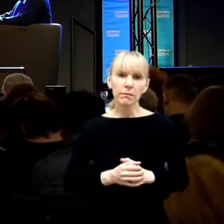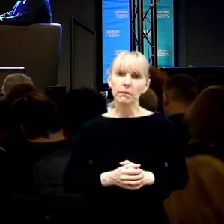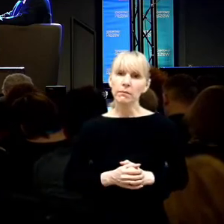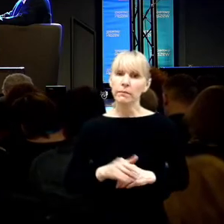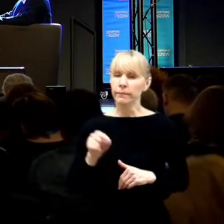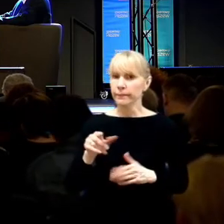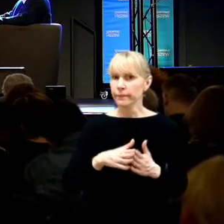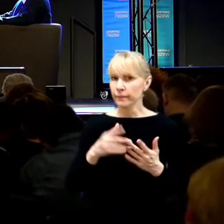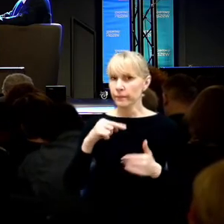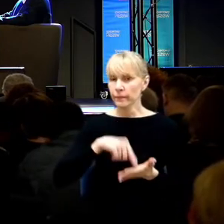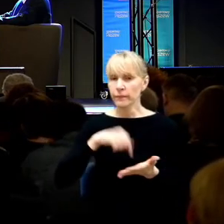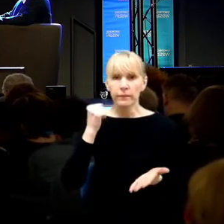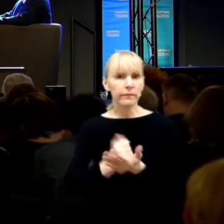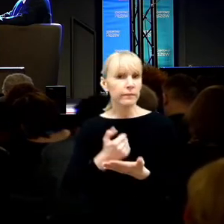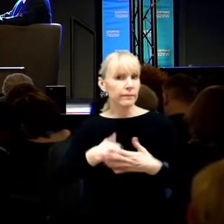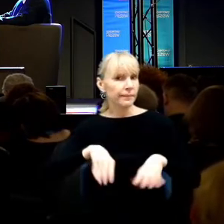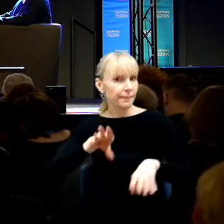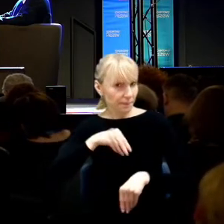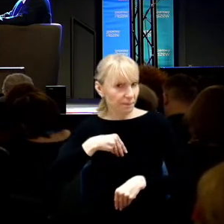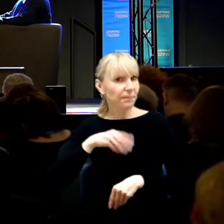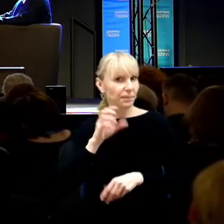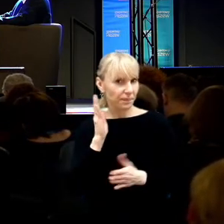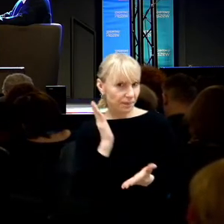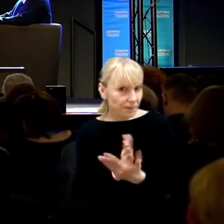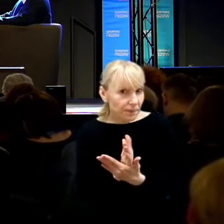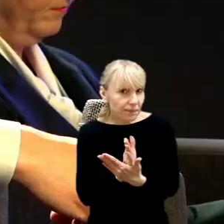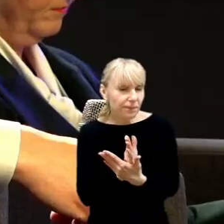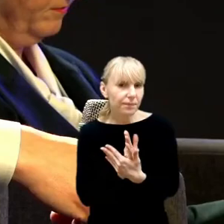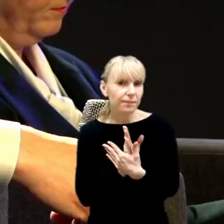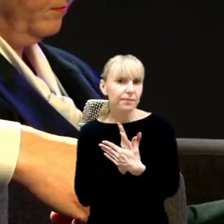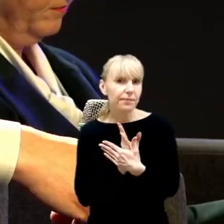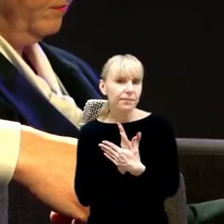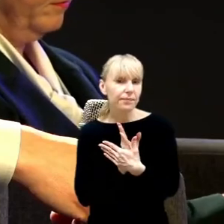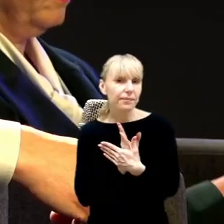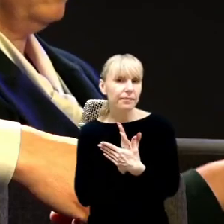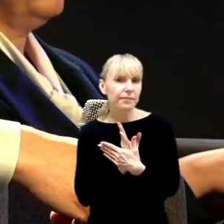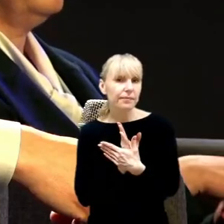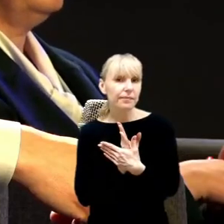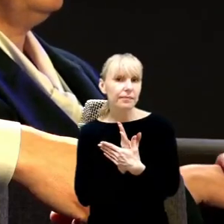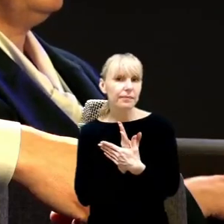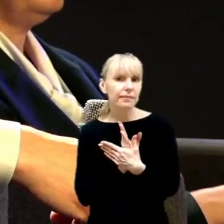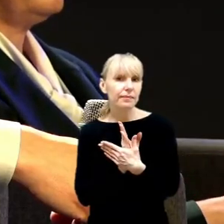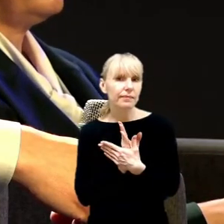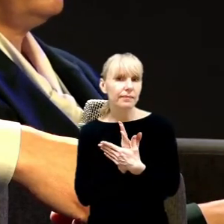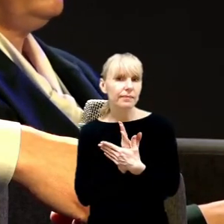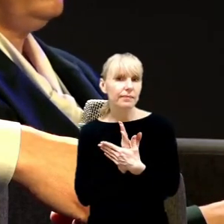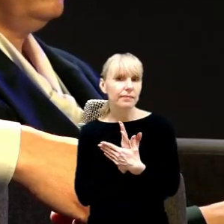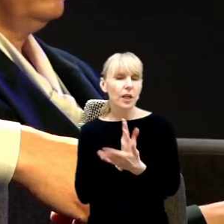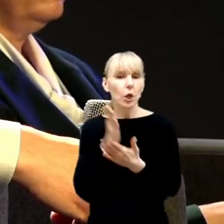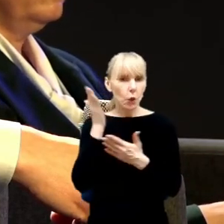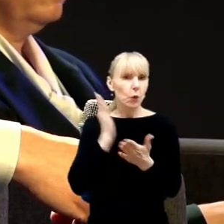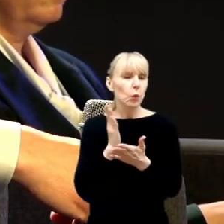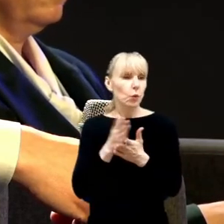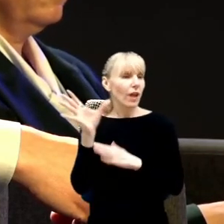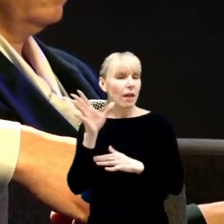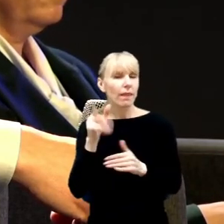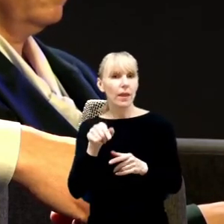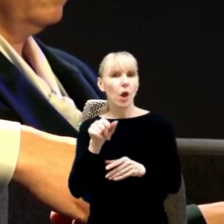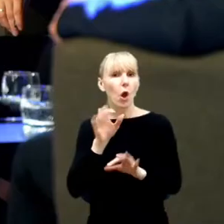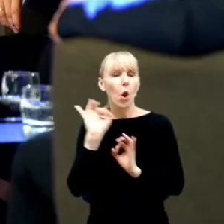i w najbliższym czasie może się pojawić komunikat ministra Rozwoju i Technologii